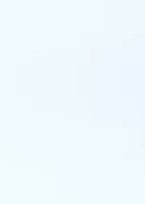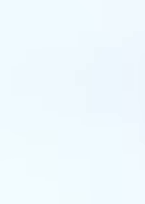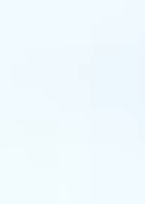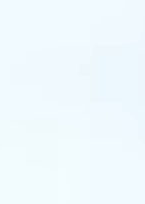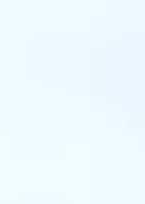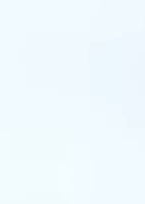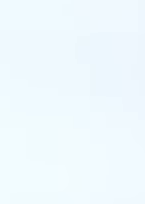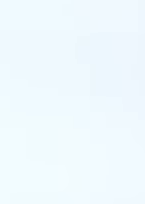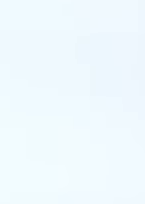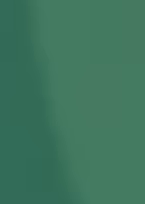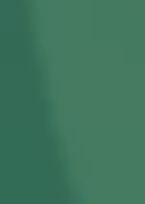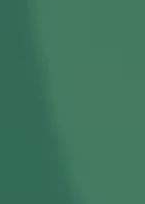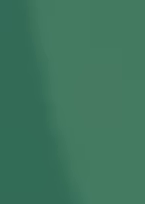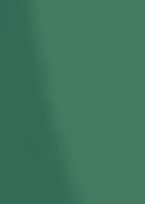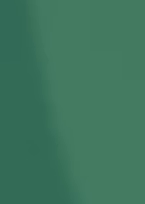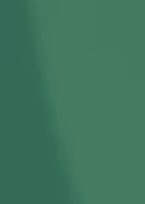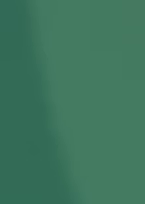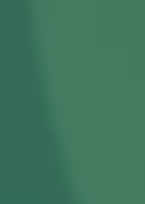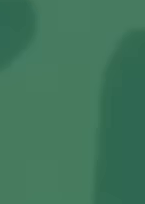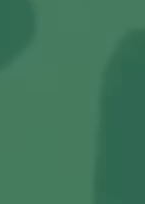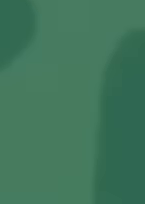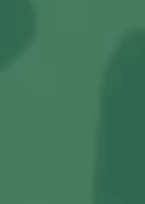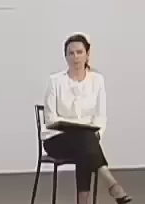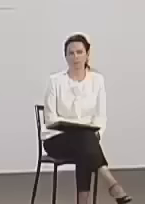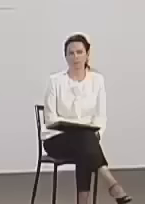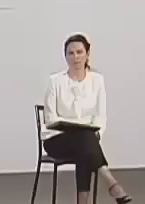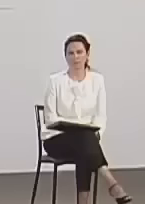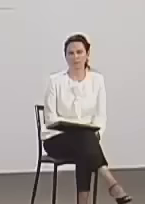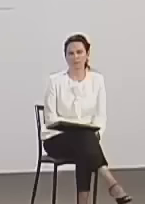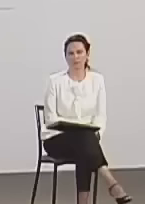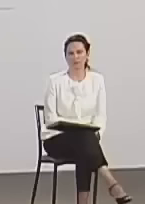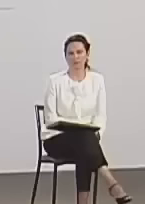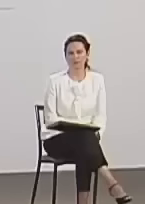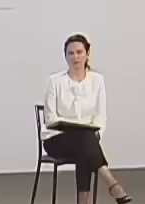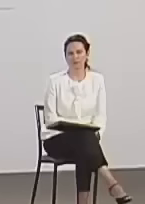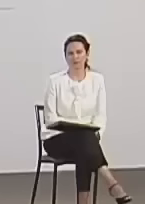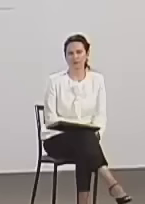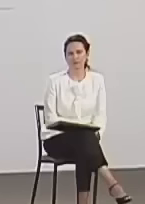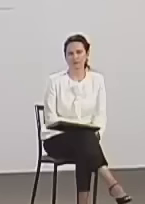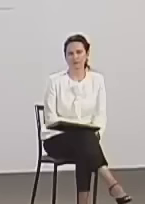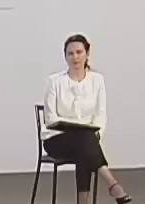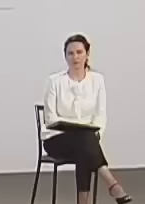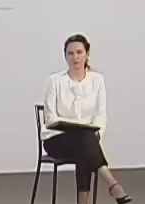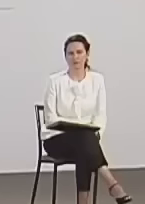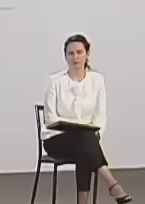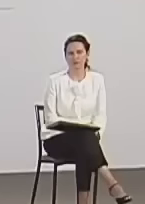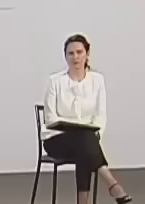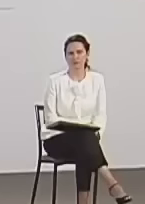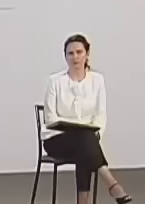el foba proa que convirtieron deudas privadas en deuda pública En el caso de las privatizaciones de